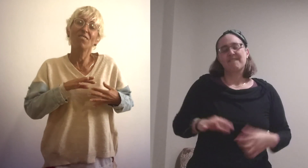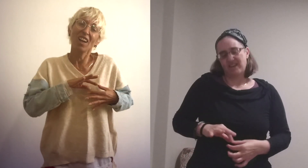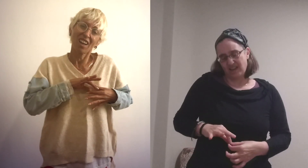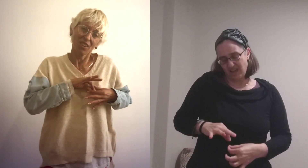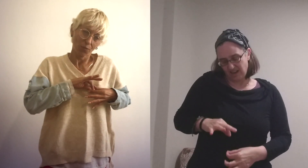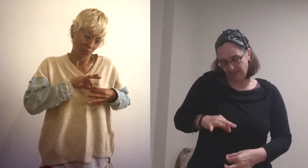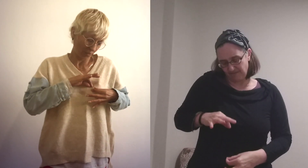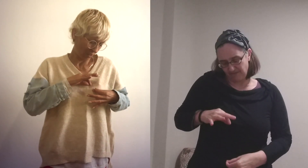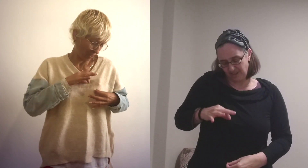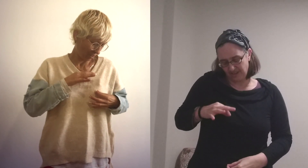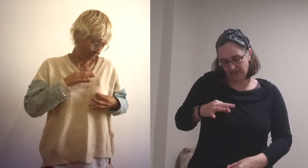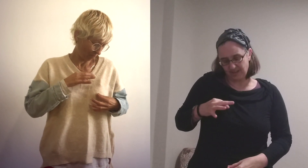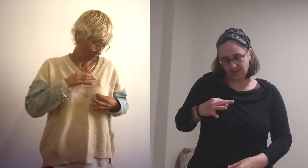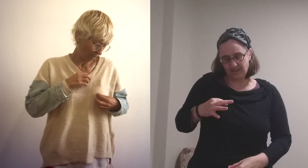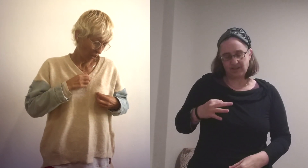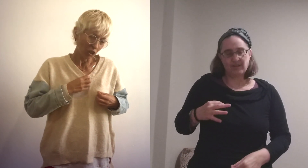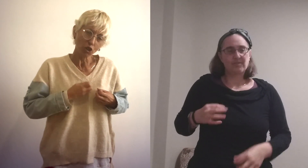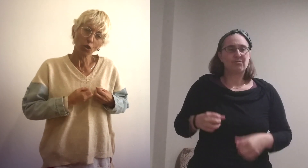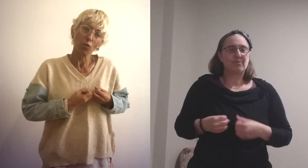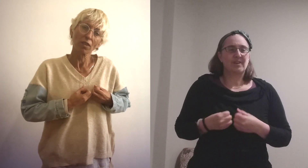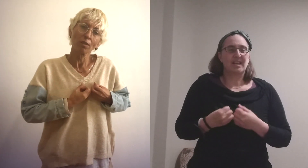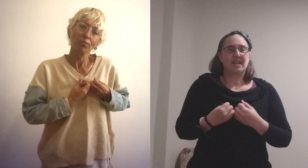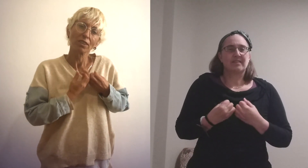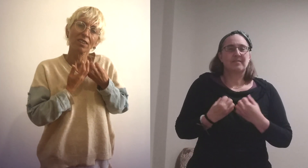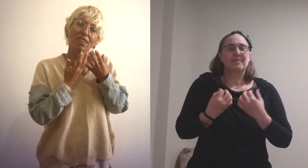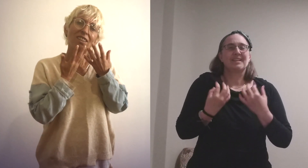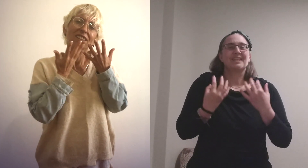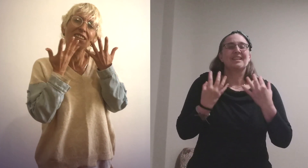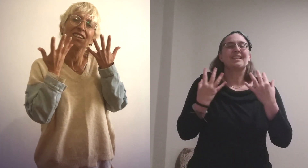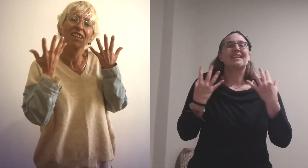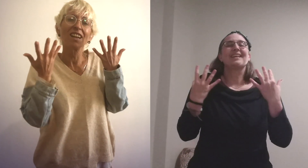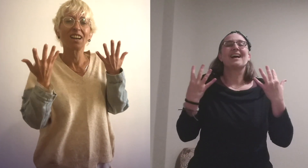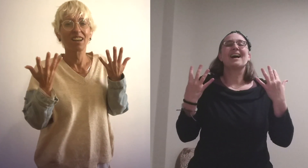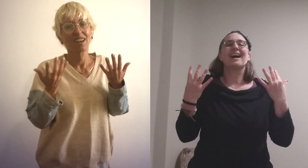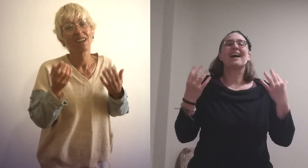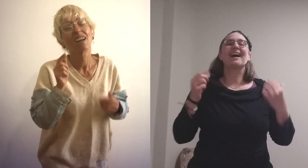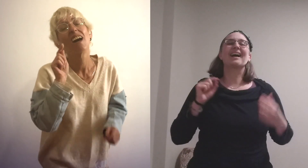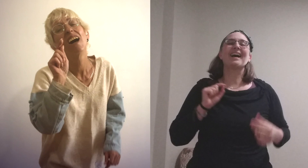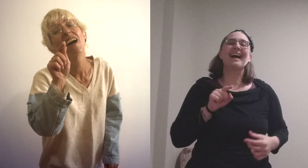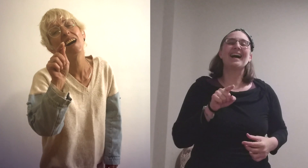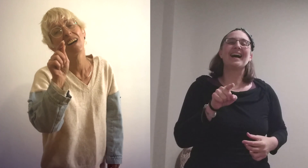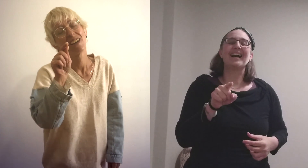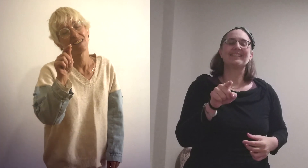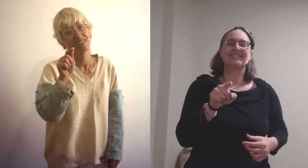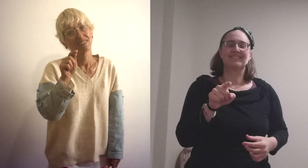וענפים שוב להצמיח את